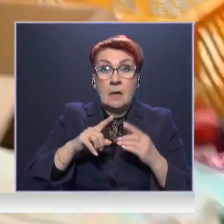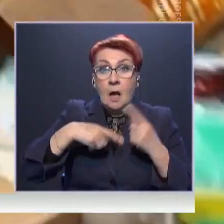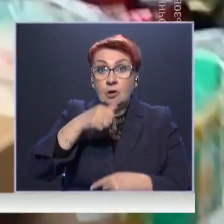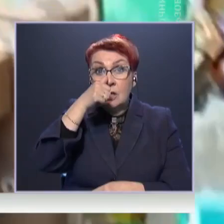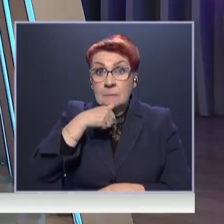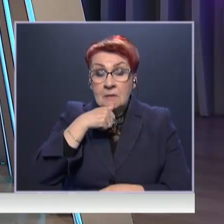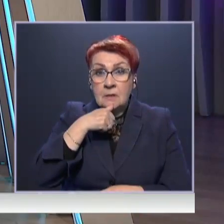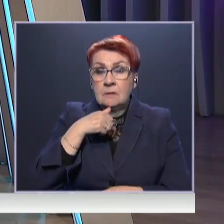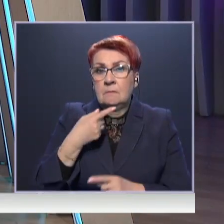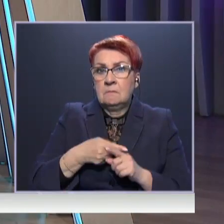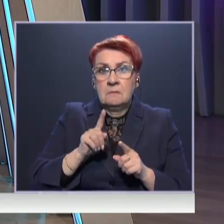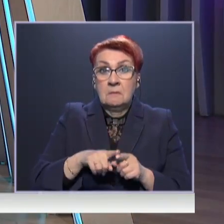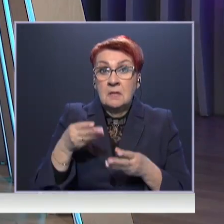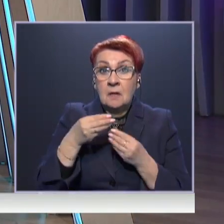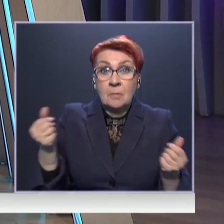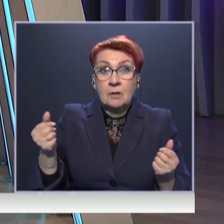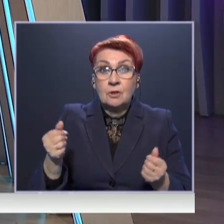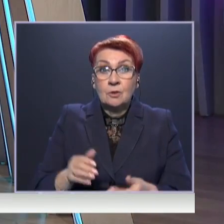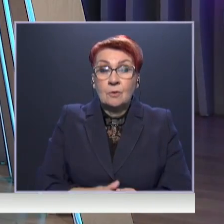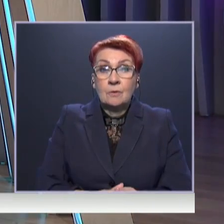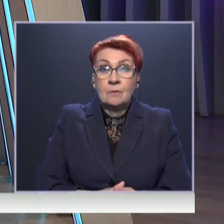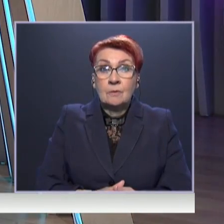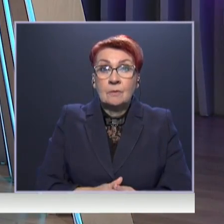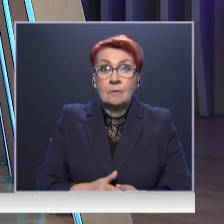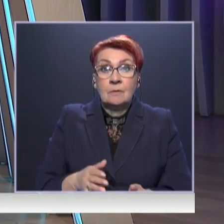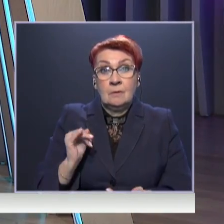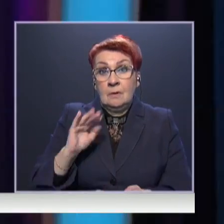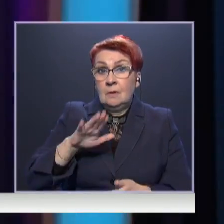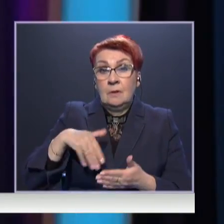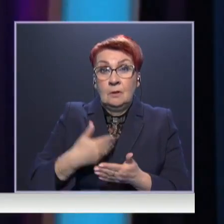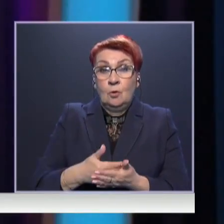правительства и до сих пор на эту лямку тянет Артём